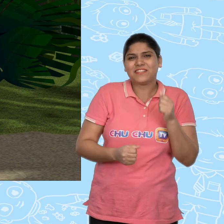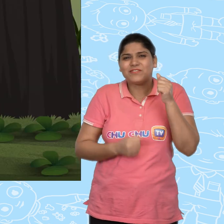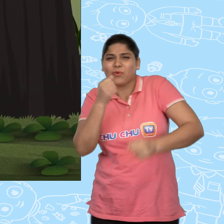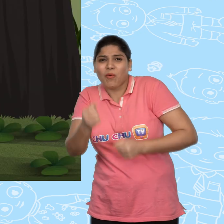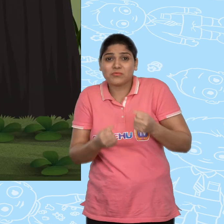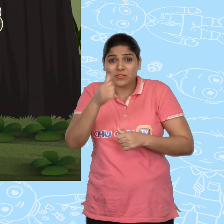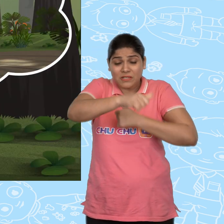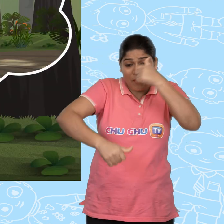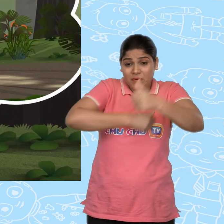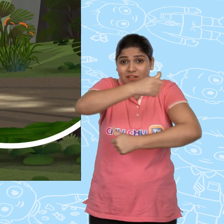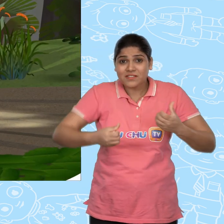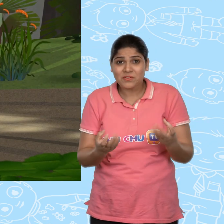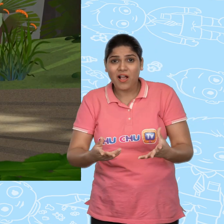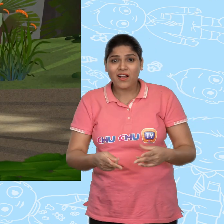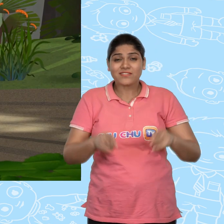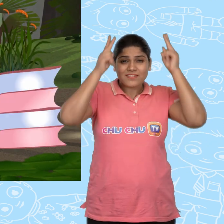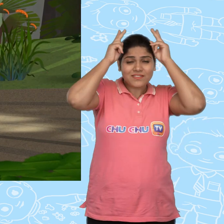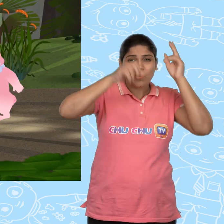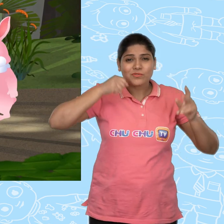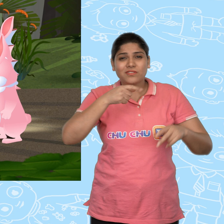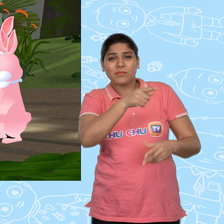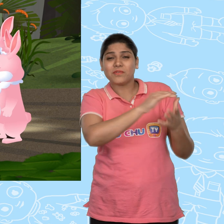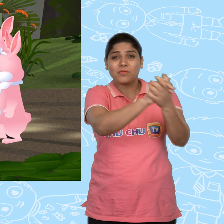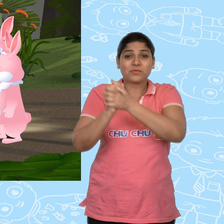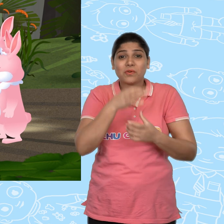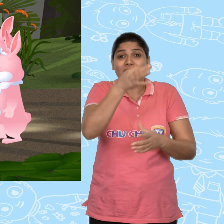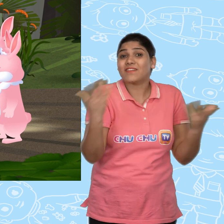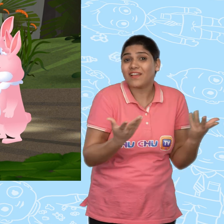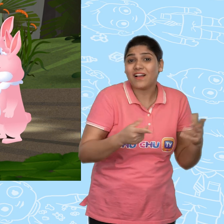जैसे ही दौड़ शुरू हुई थी खरगोश ने अपने दोस्तो को